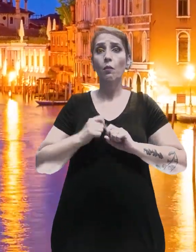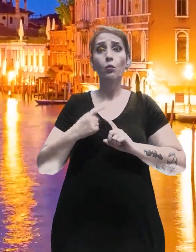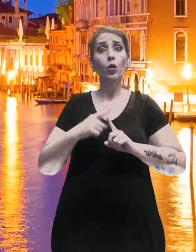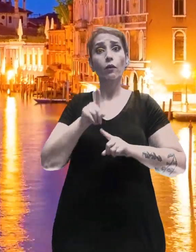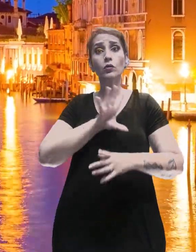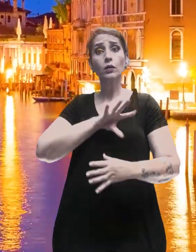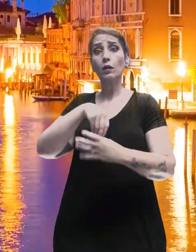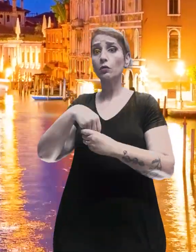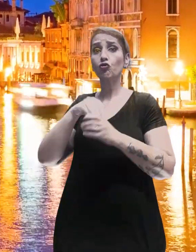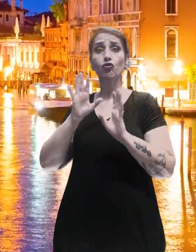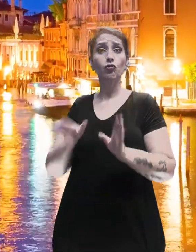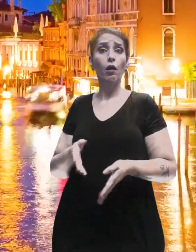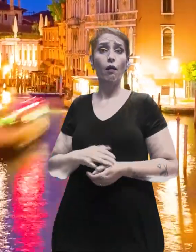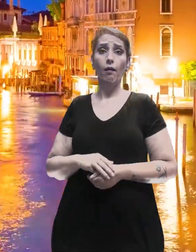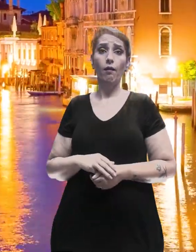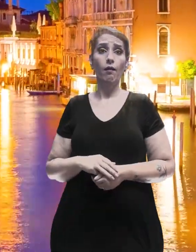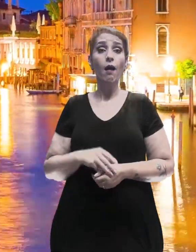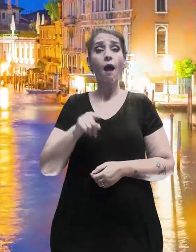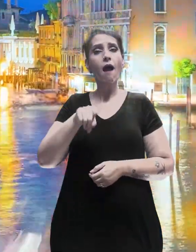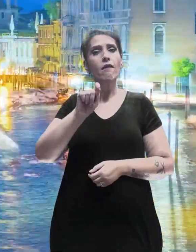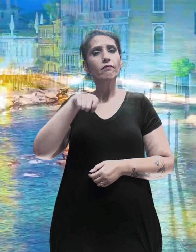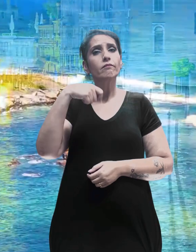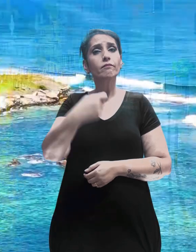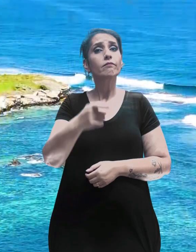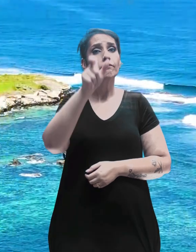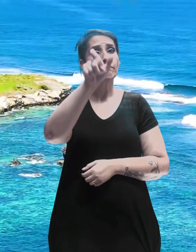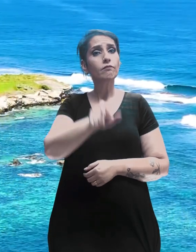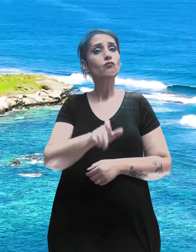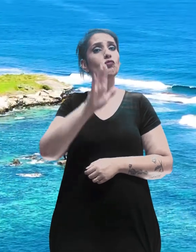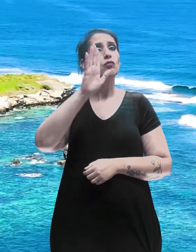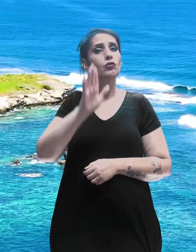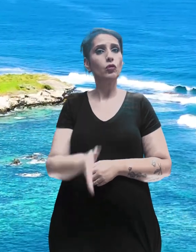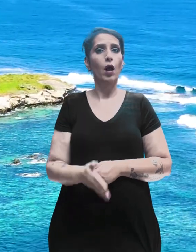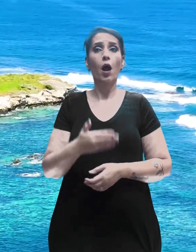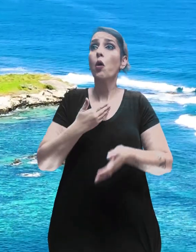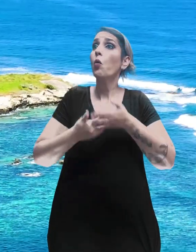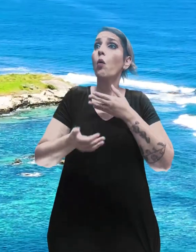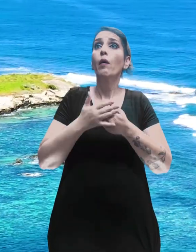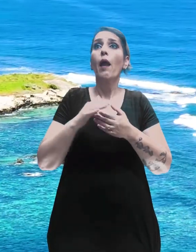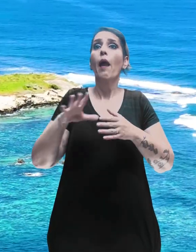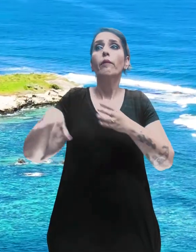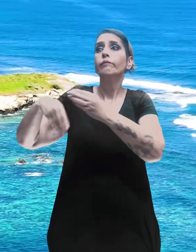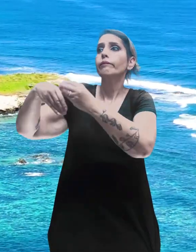porque nunca esteve separado disso. É o que você já é...